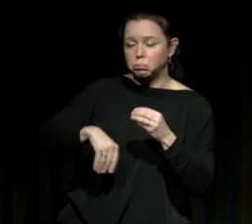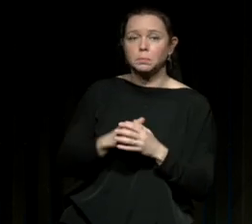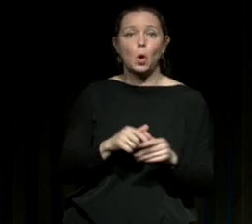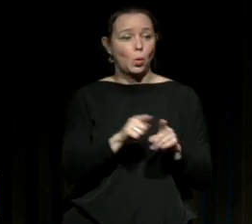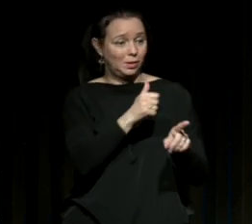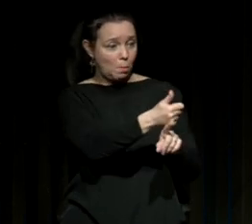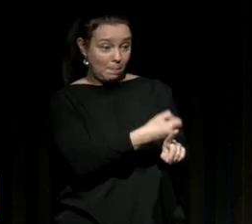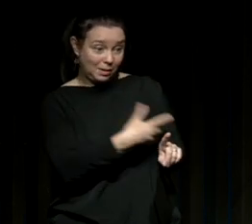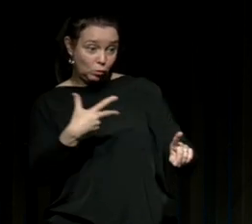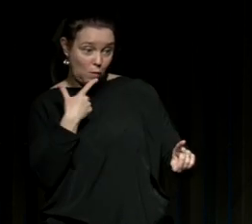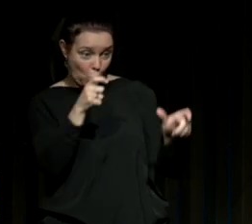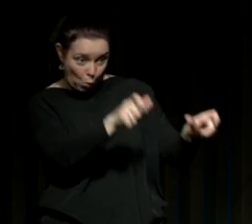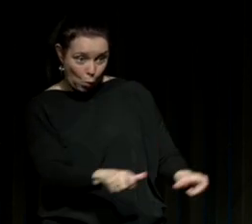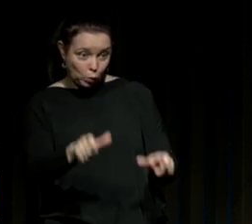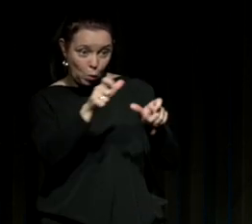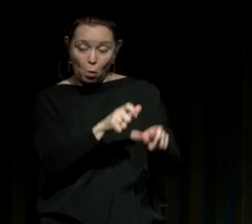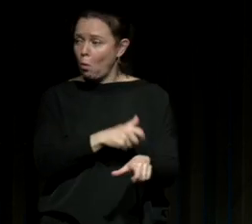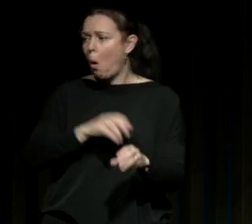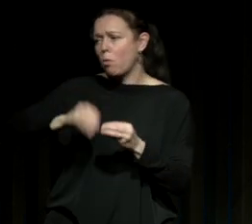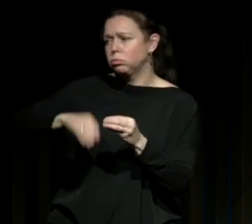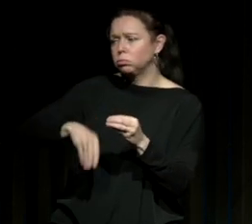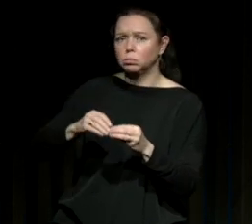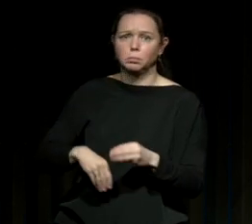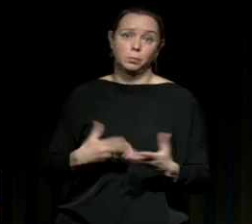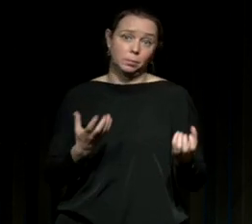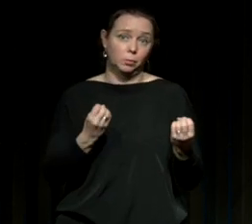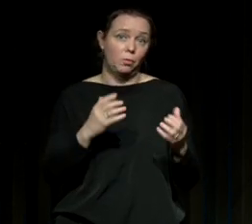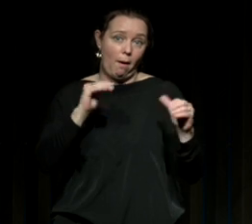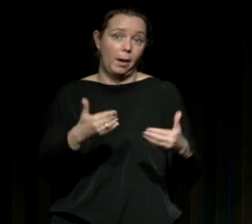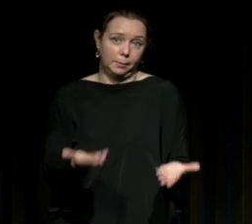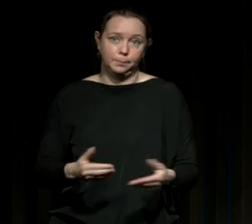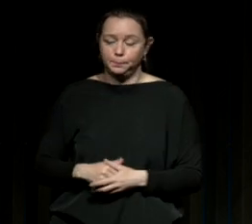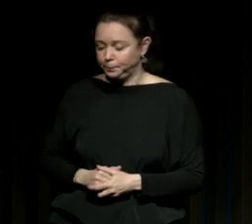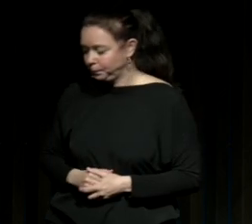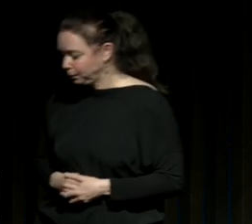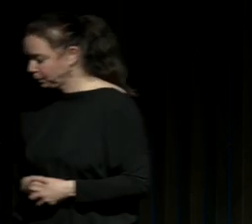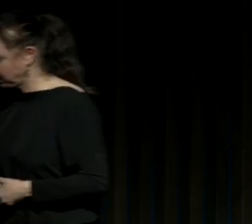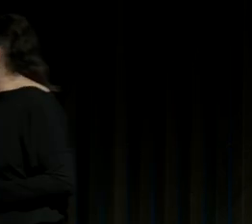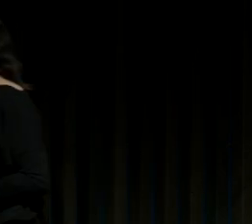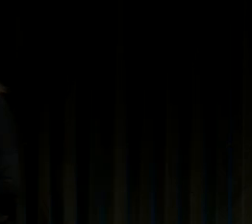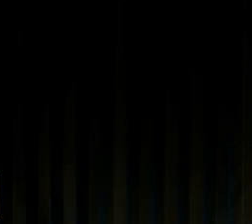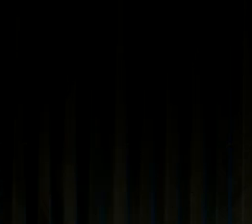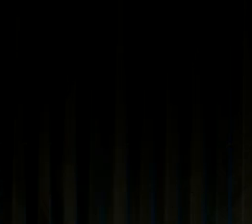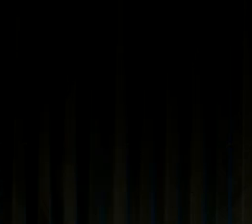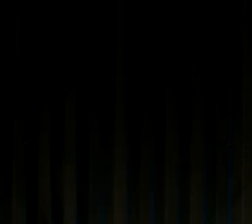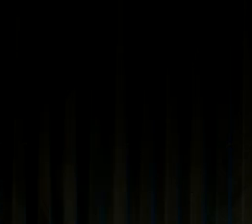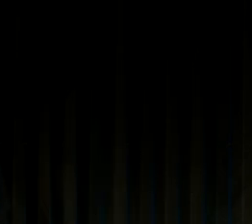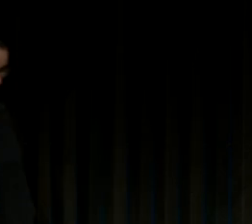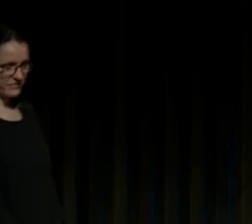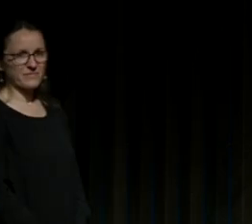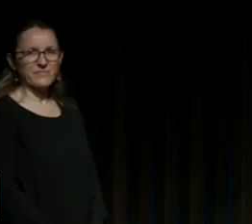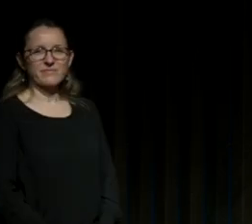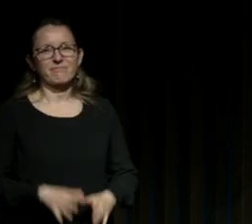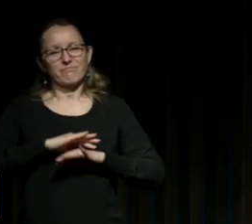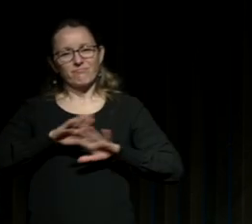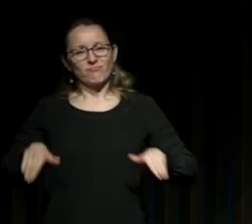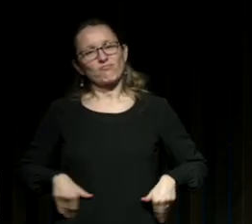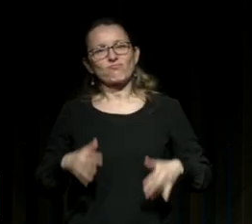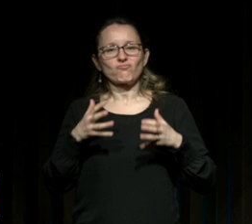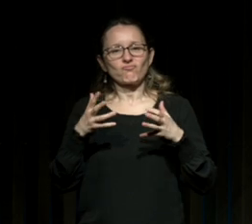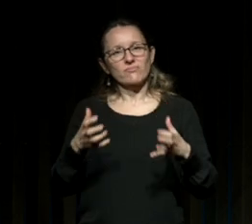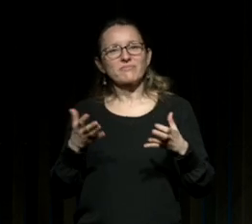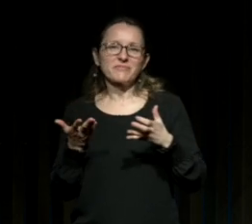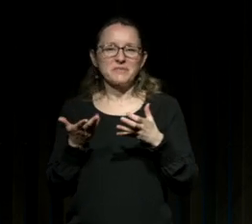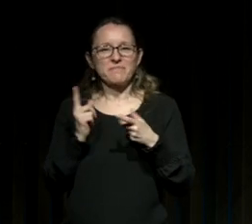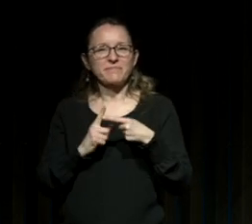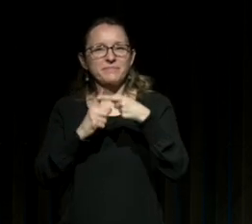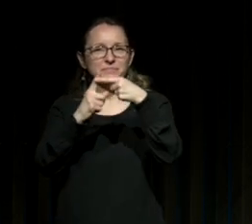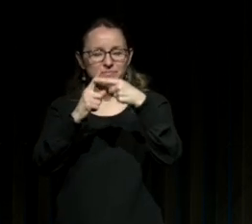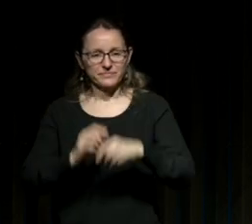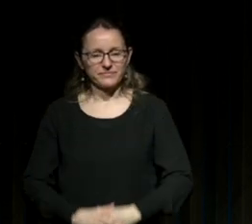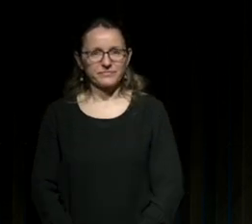leur statut je voudrais terminer sur une note un petit peu positive c'est c'est la note de la